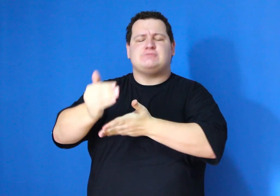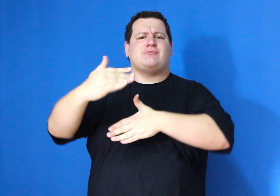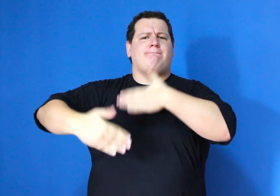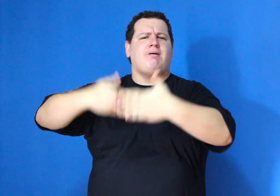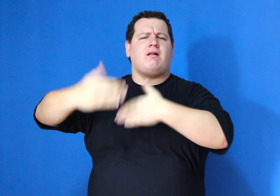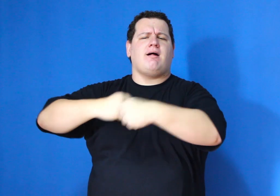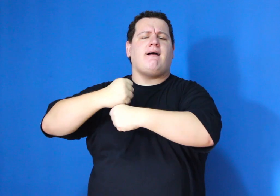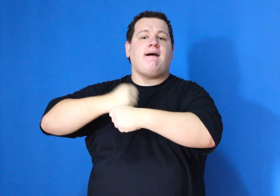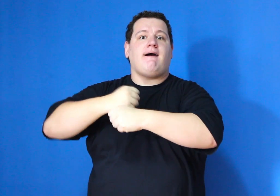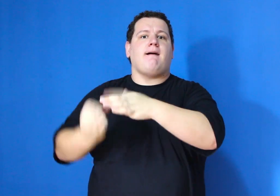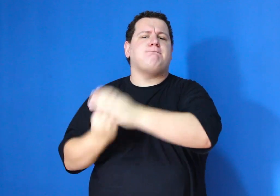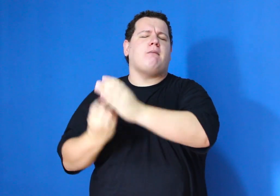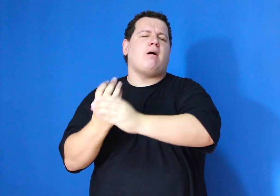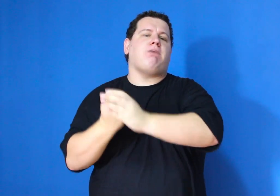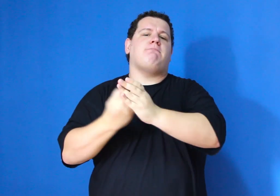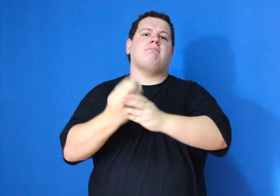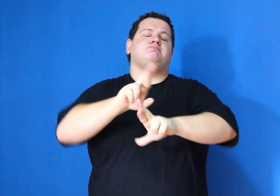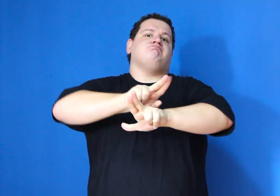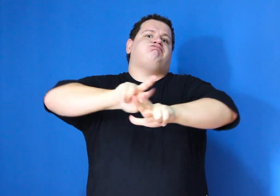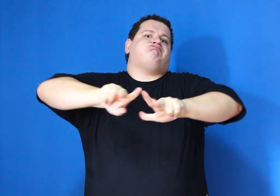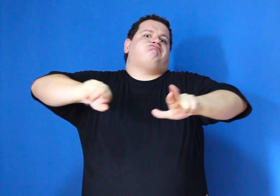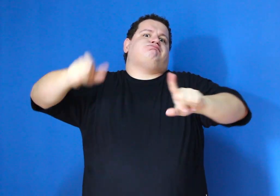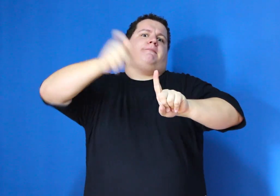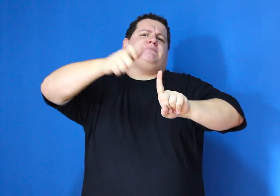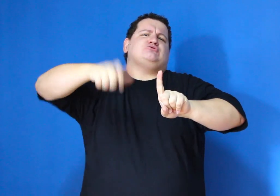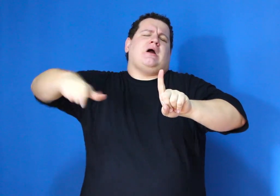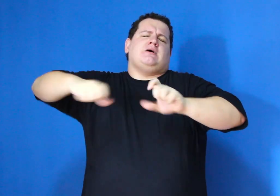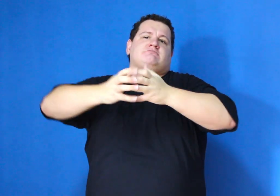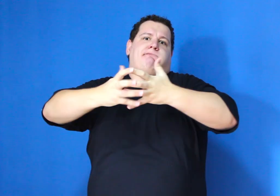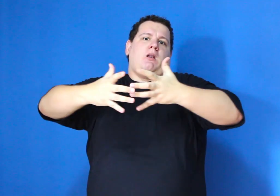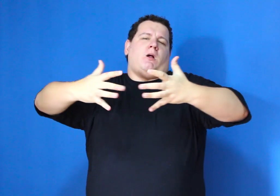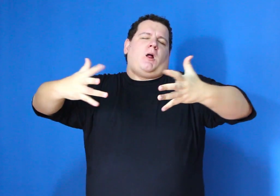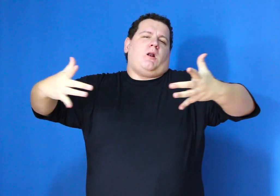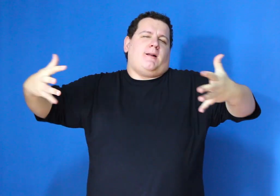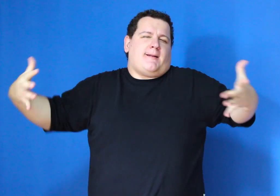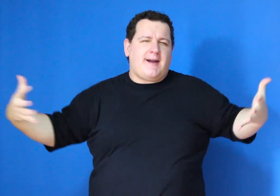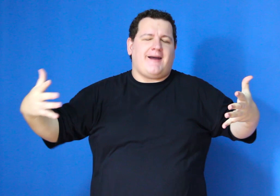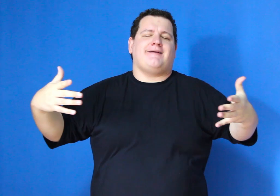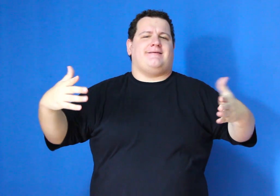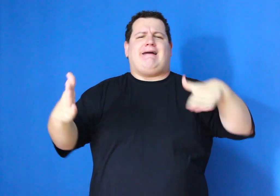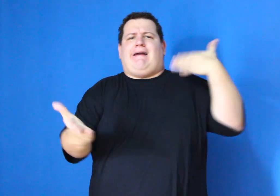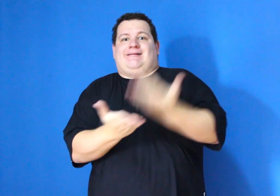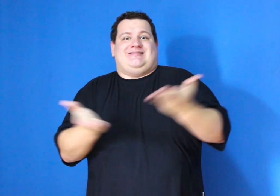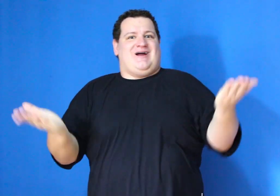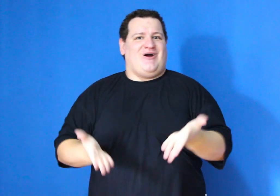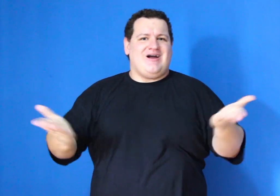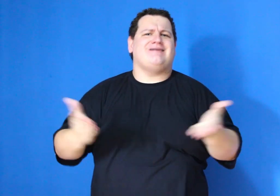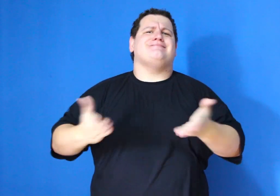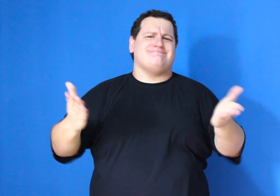Ao longo dos anos criam diversos personagens até agora.